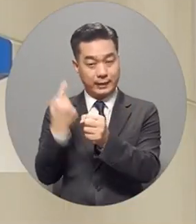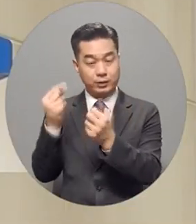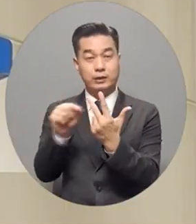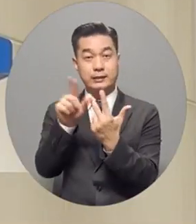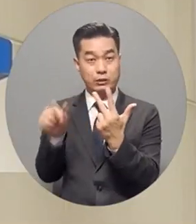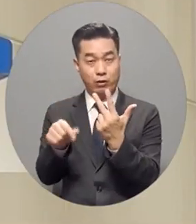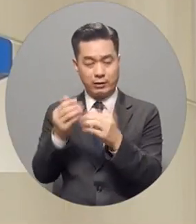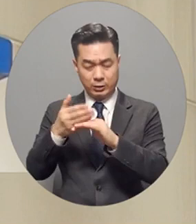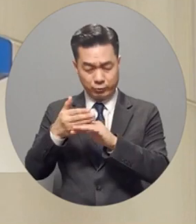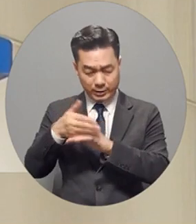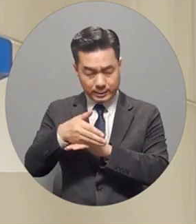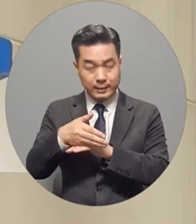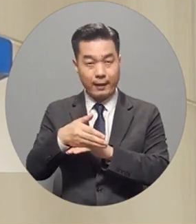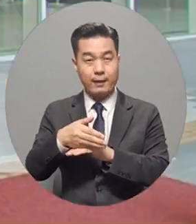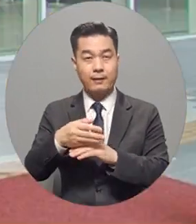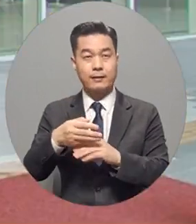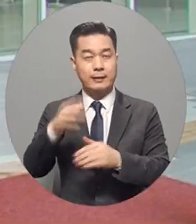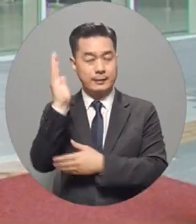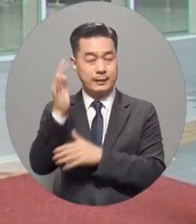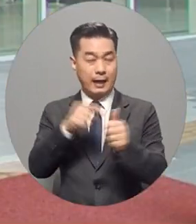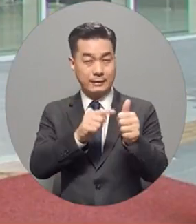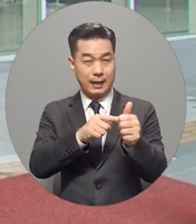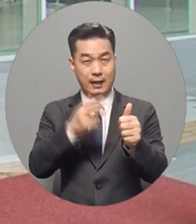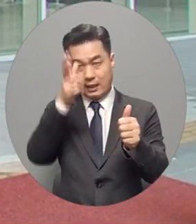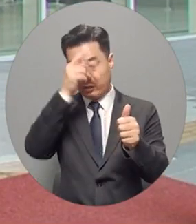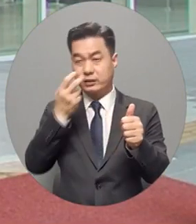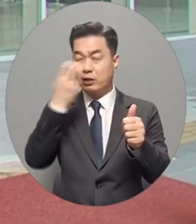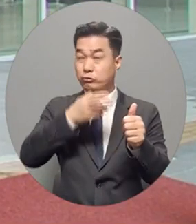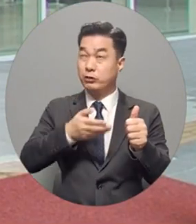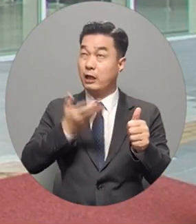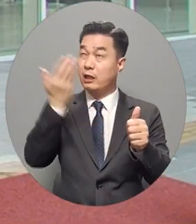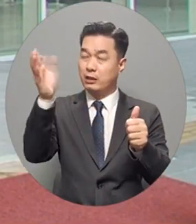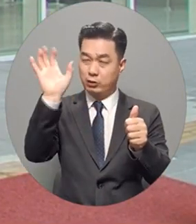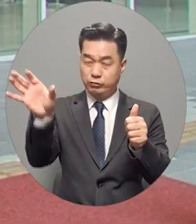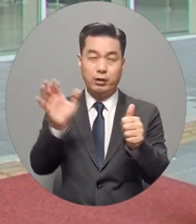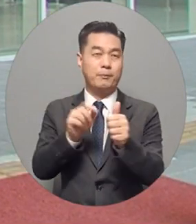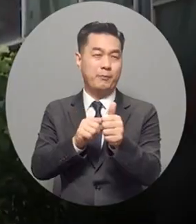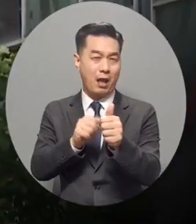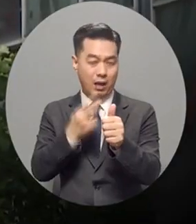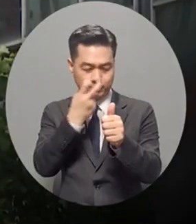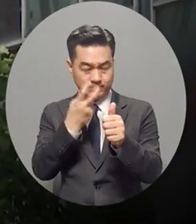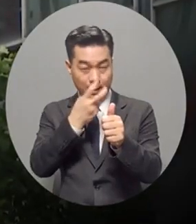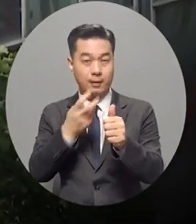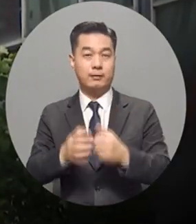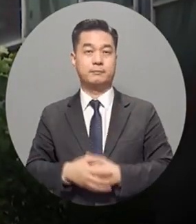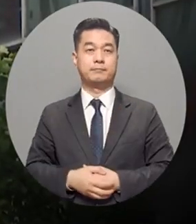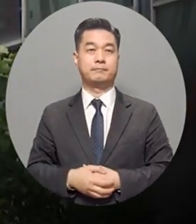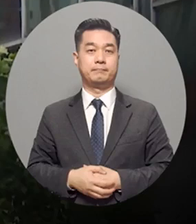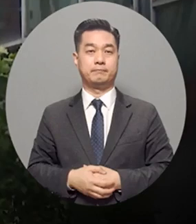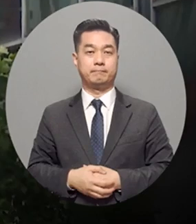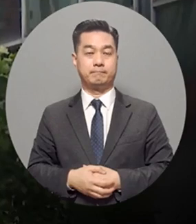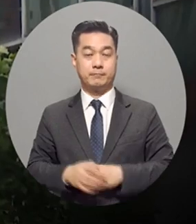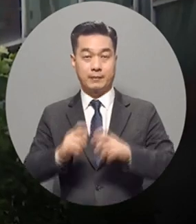하지만 교육부가 작년 7월, 뒤늦게 해당일타 강사를 경찰에 수사 의뢰한 것으로 확인됐습니다.